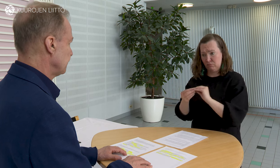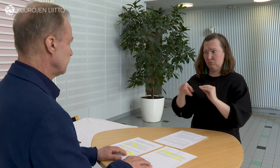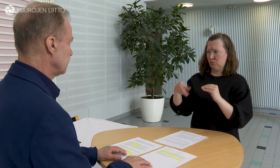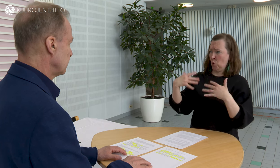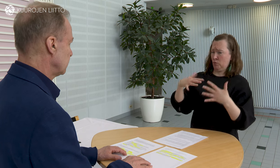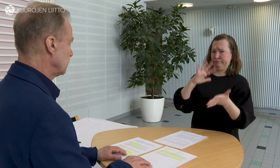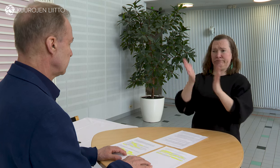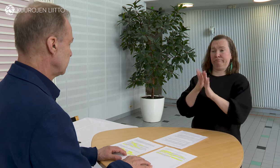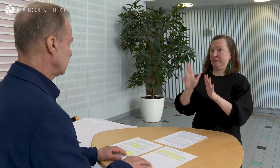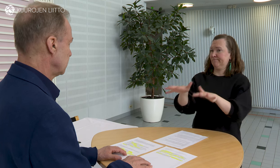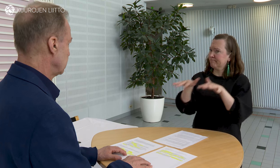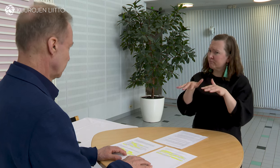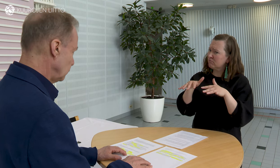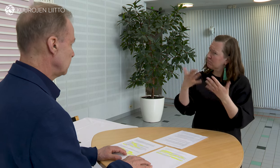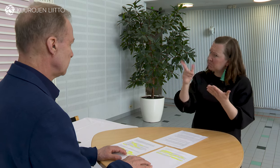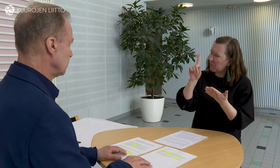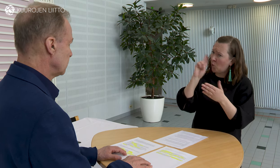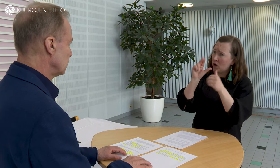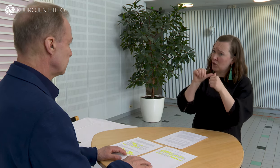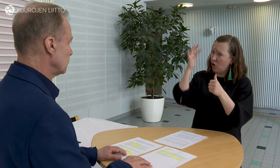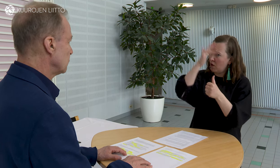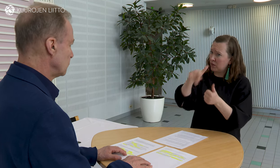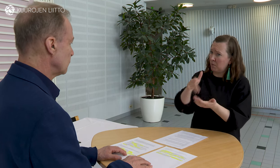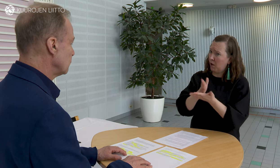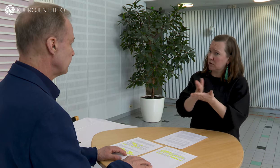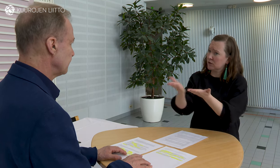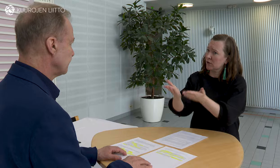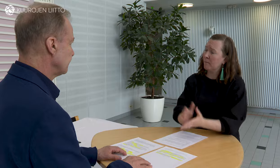Leikkausten aikaistus tuli täytenä yllätyksenä. Mitä Kuurojen Liitto ajattelee asiasta?